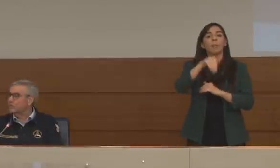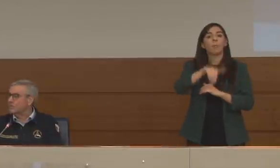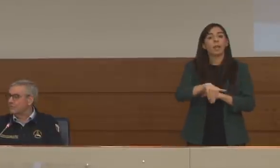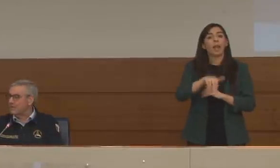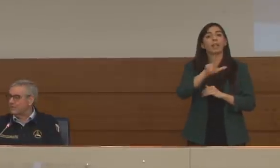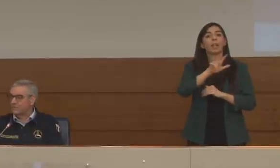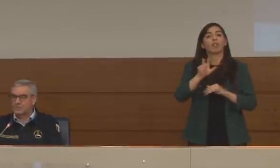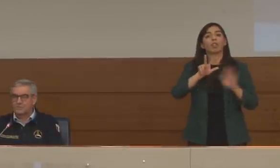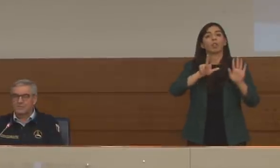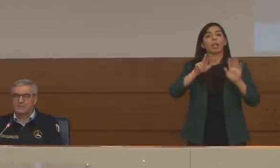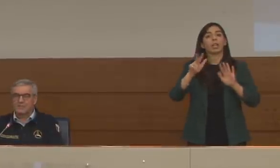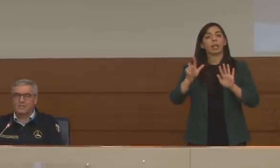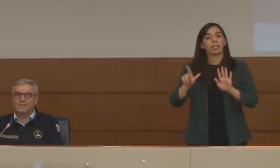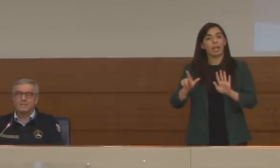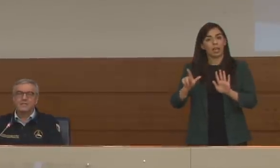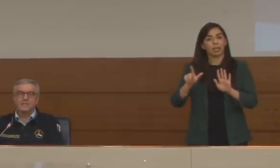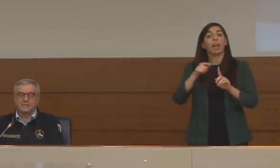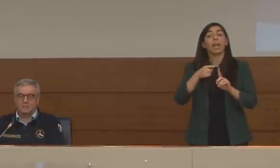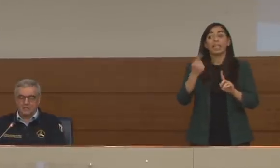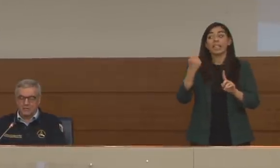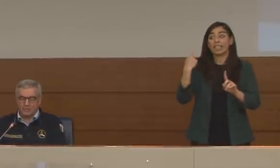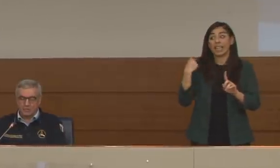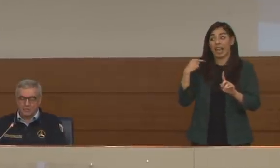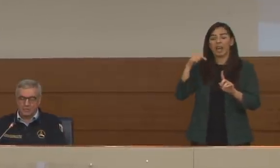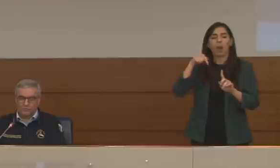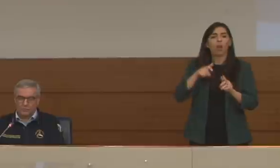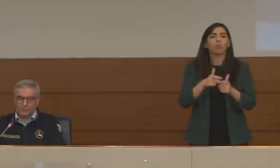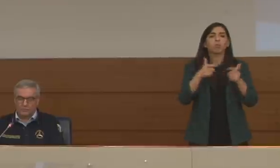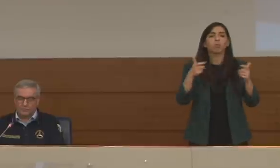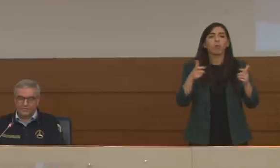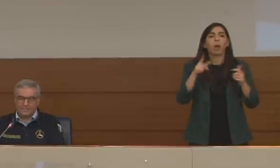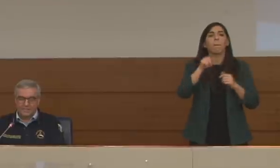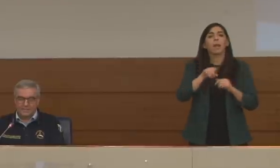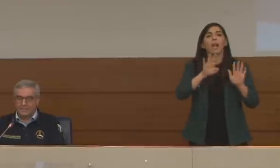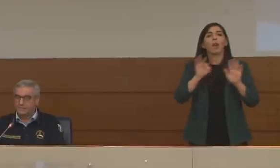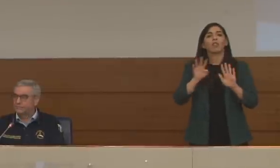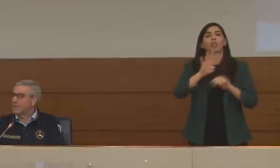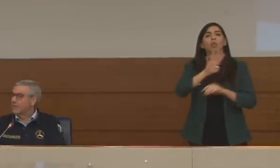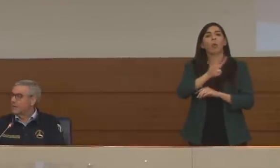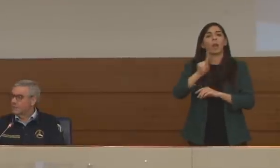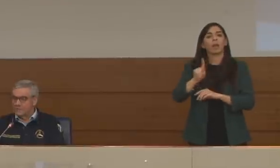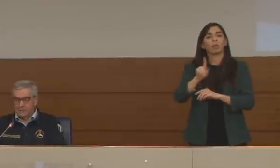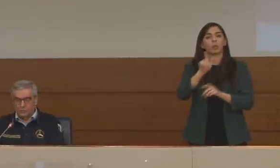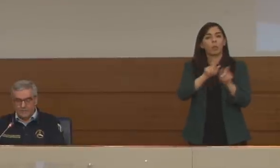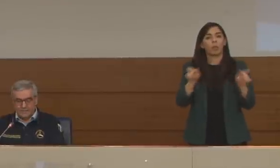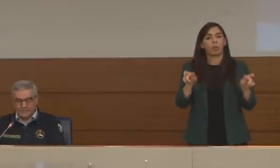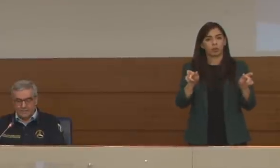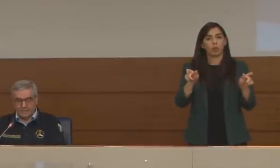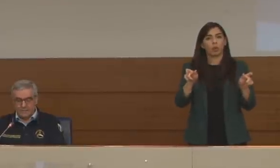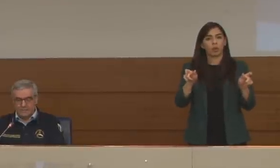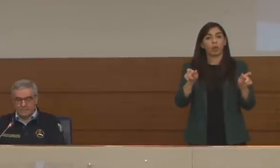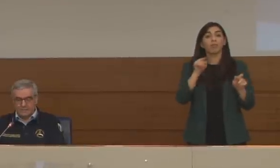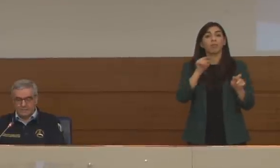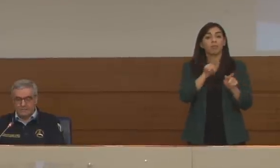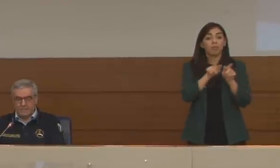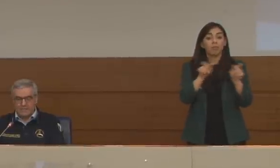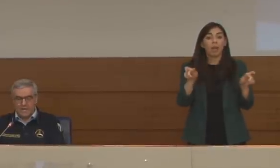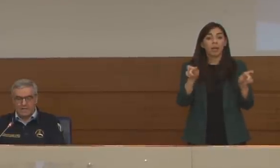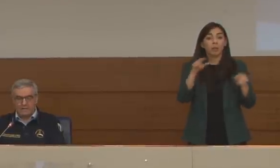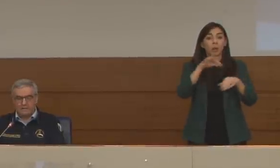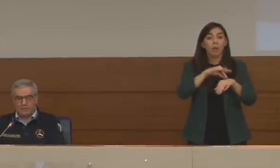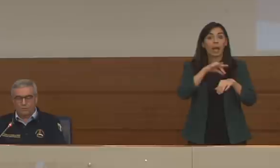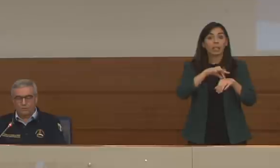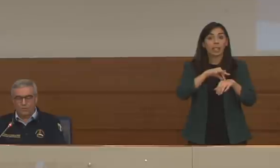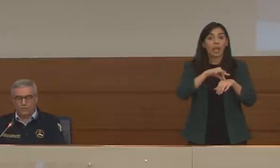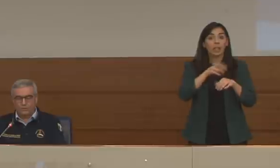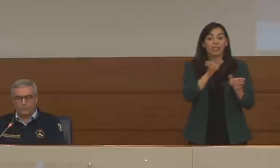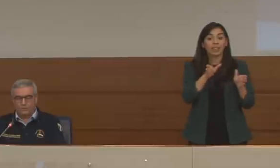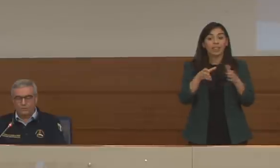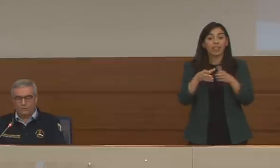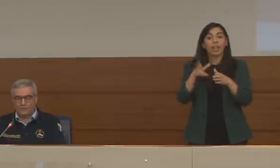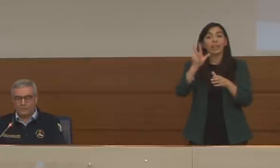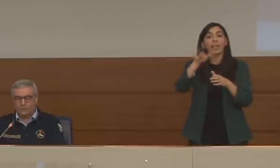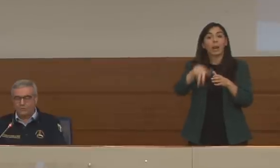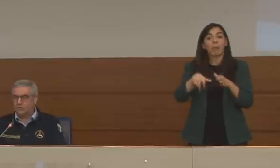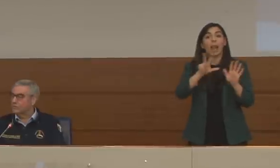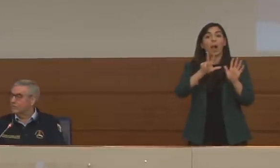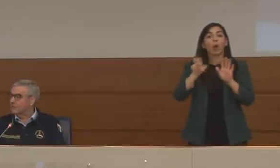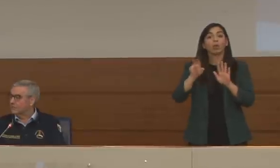con un incremento rispetto a ieri di 1.941 pazienti. Di questi 3.898 sono in terapia intensiva.